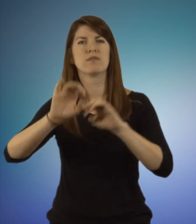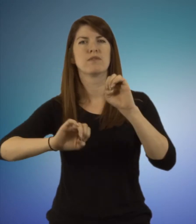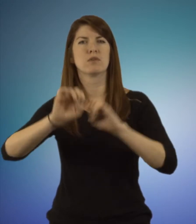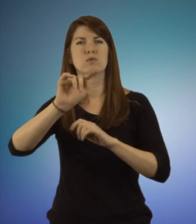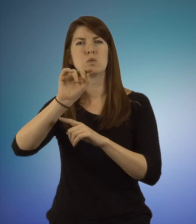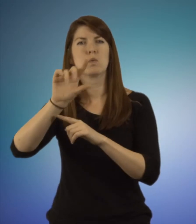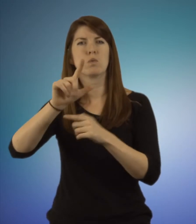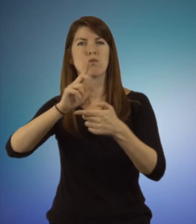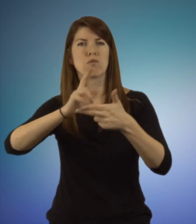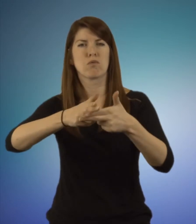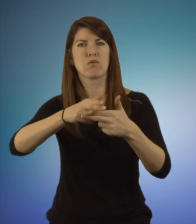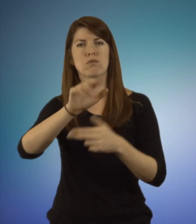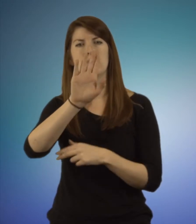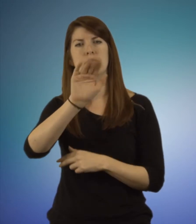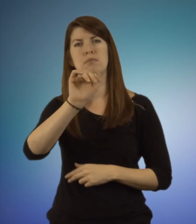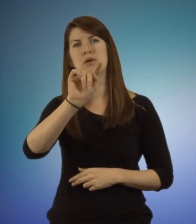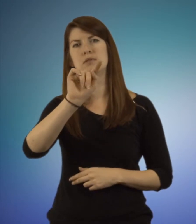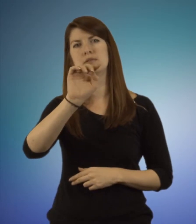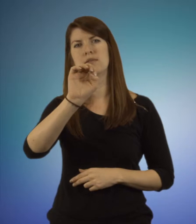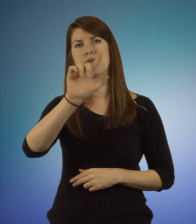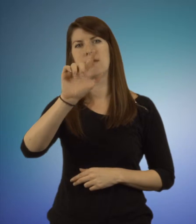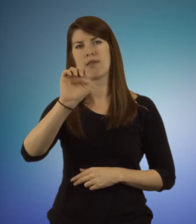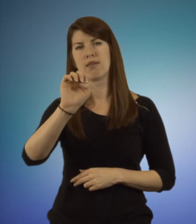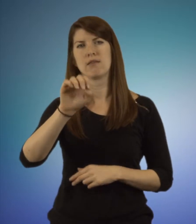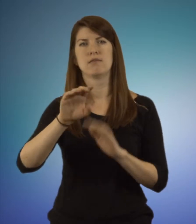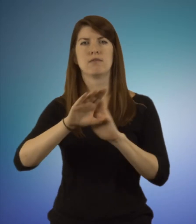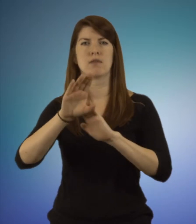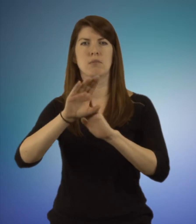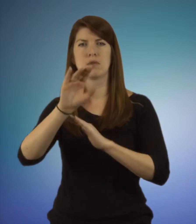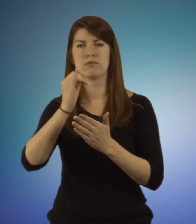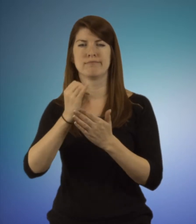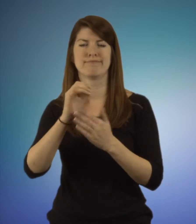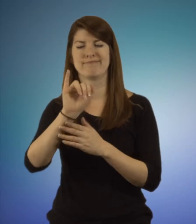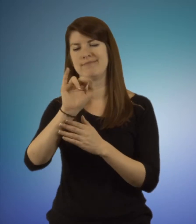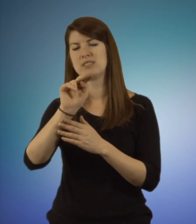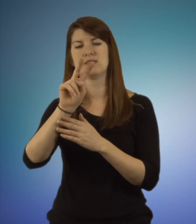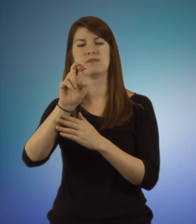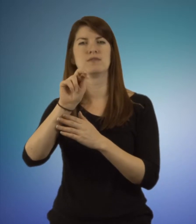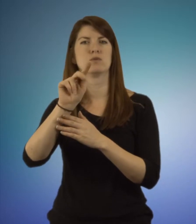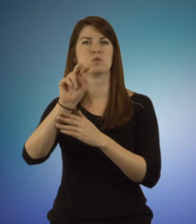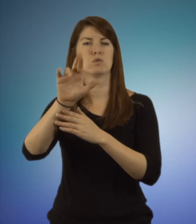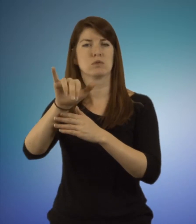Servicios Auxiliares y de Rehabilitación aquí en Texas, tiene un programa, el ECI, que requiere